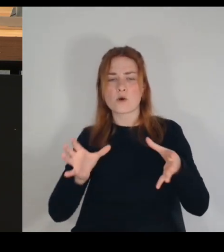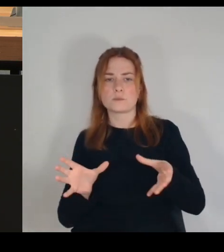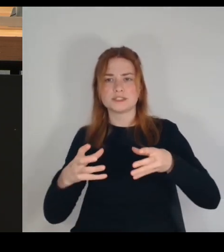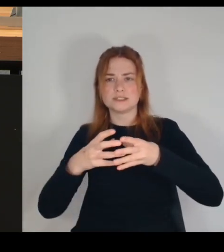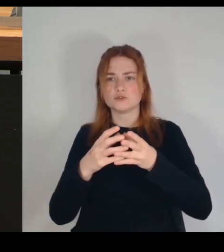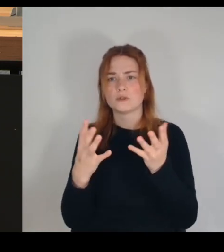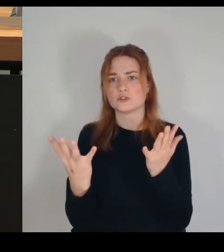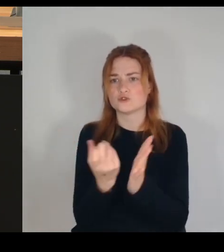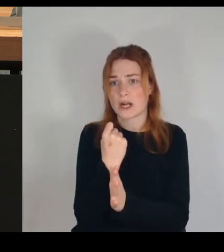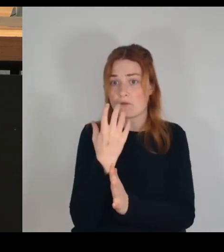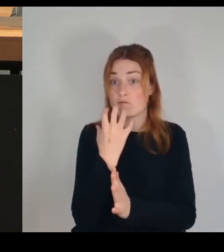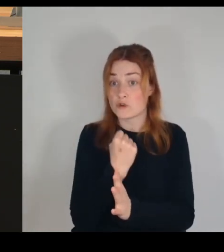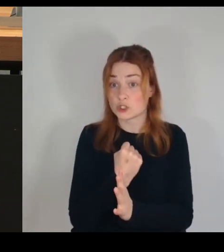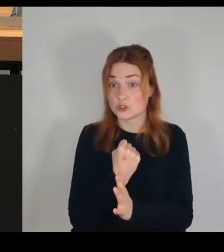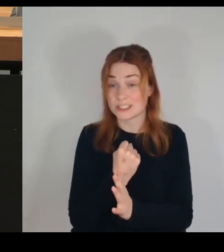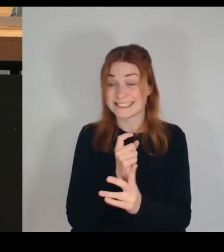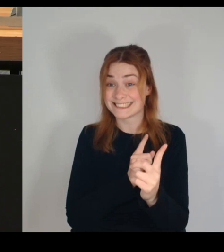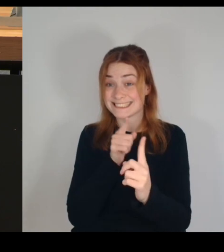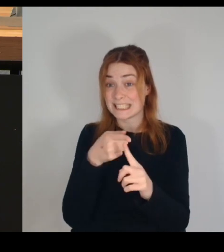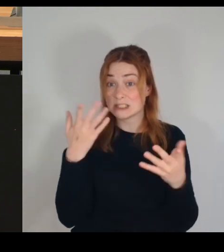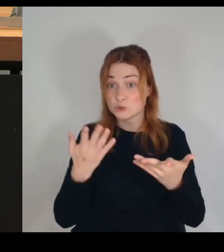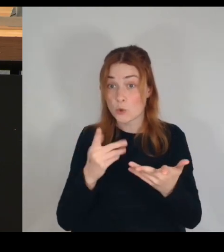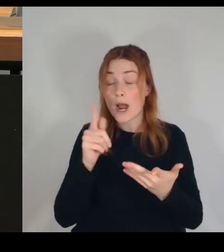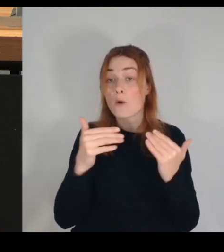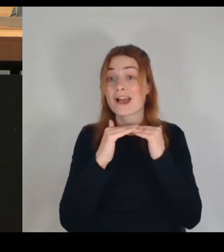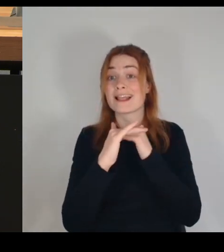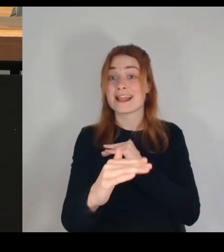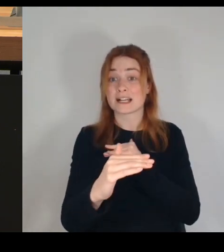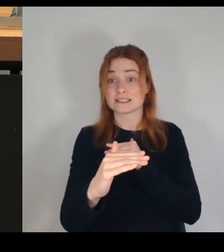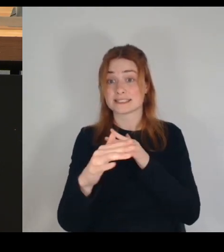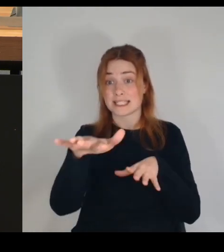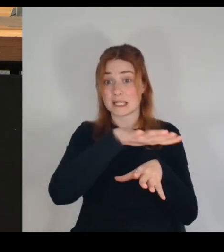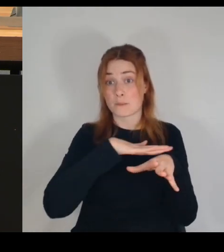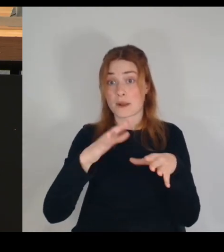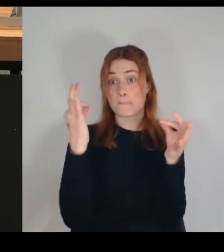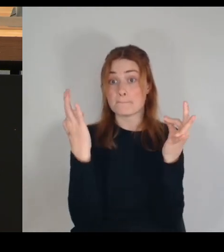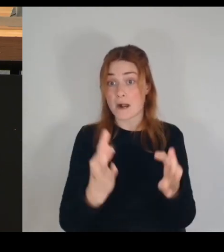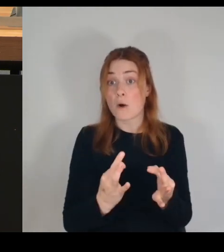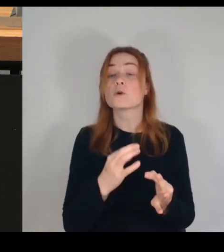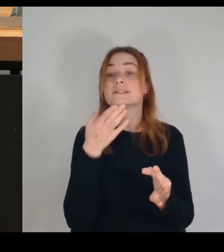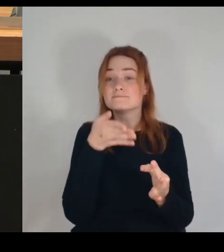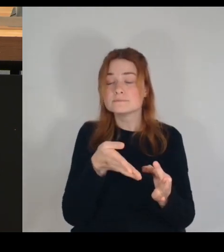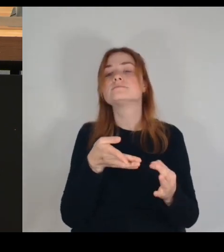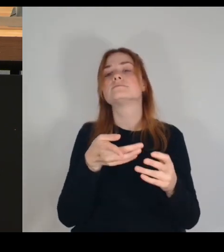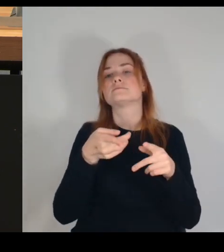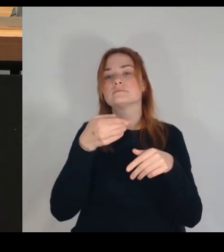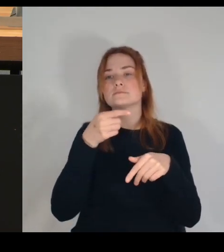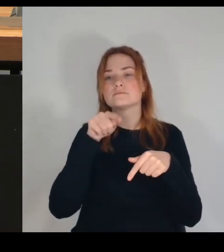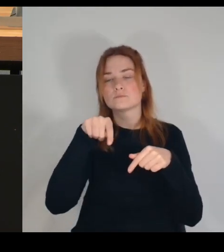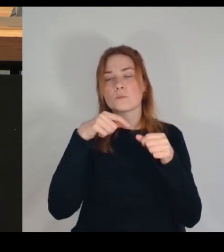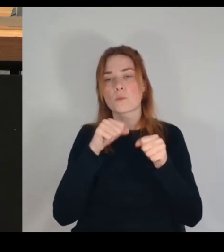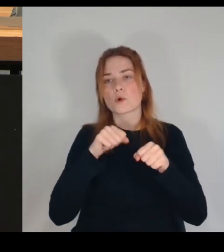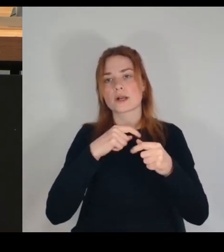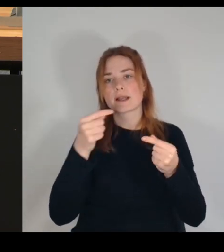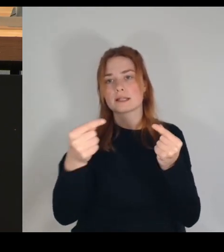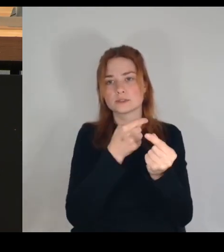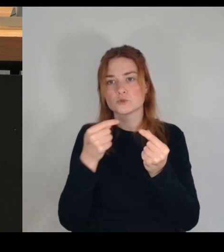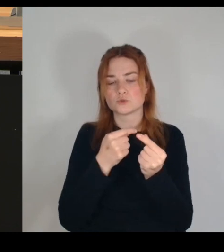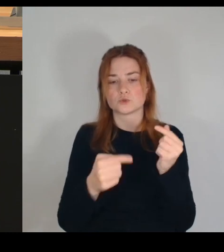diskutieren werden und müssen. Wir in Berlin wollen und werden Vorreiter der guten Arbeit sein. Auch und gerade in